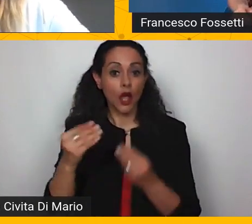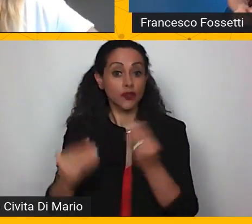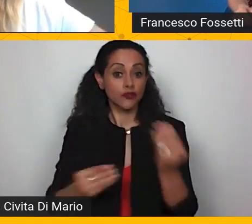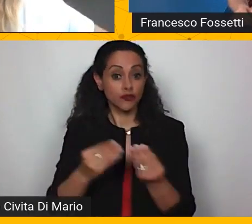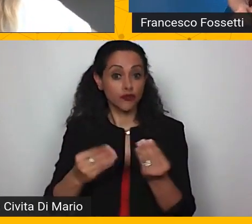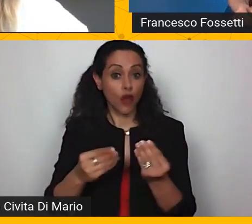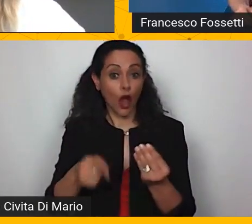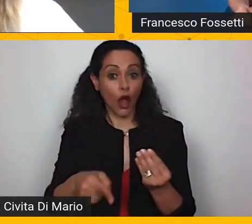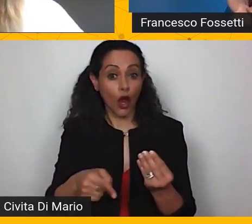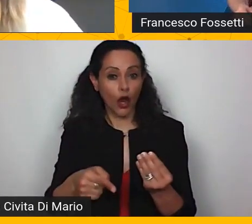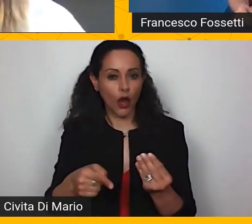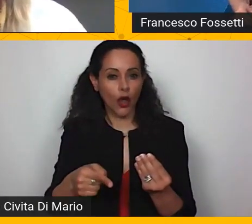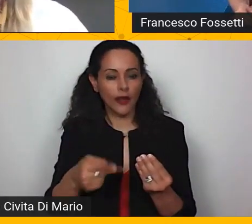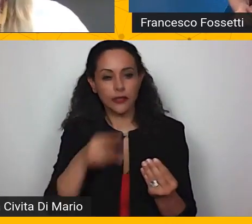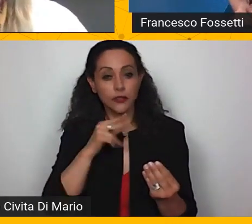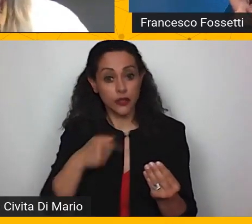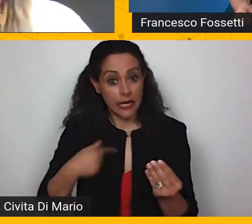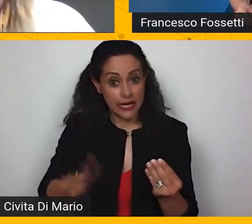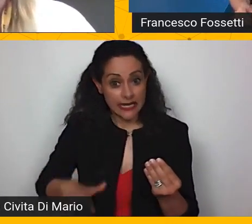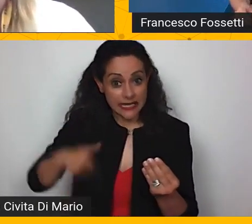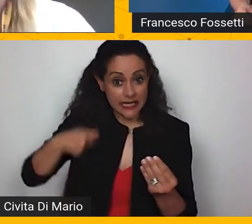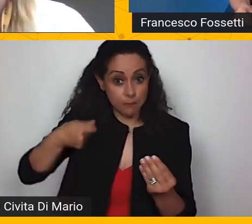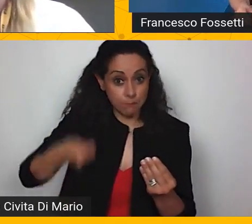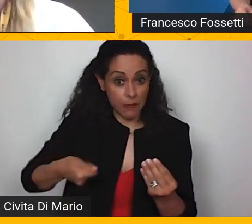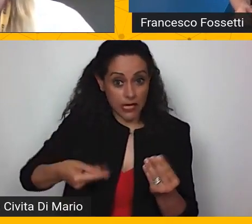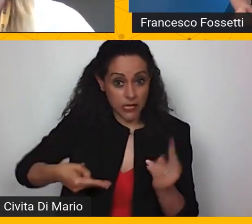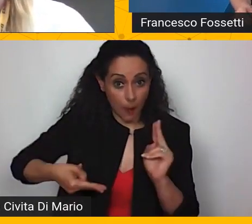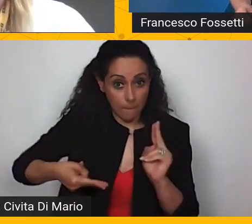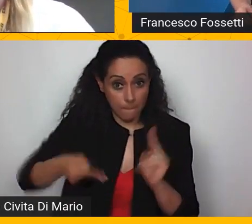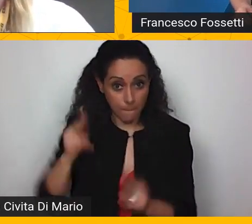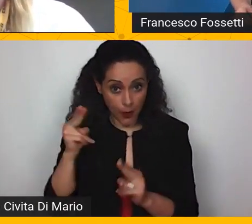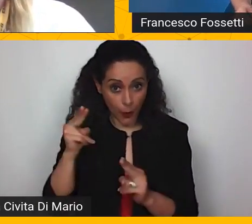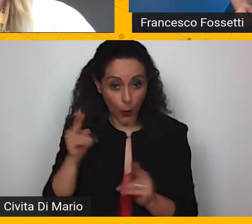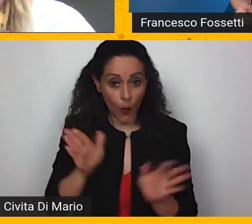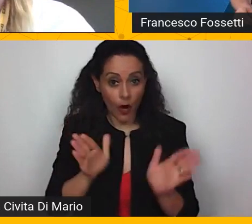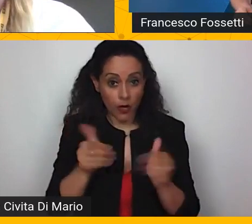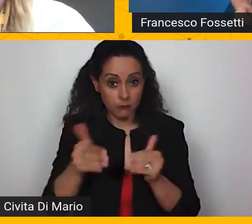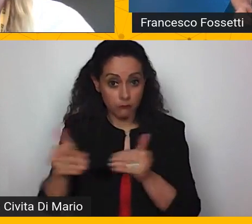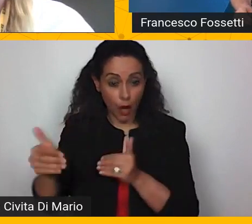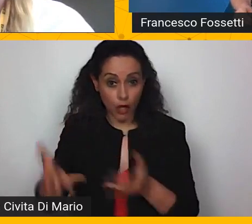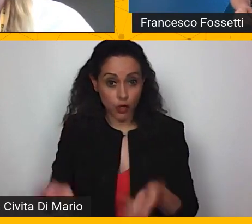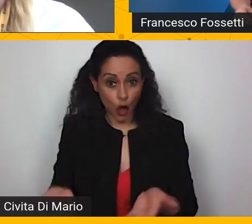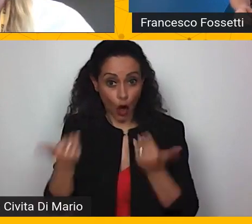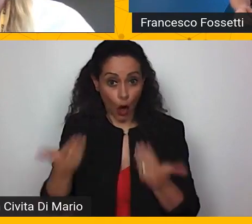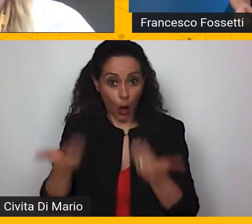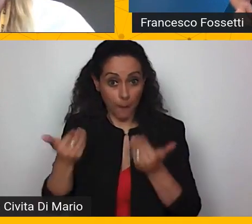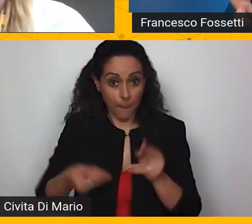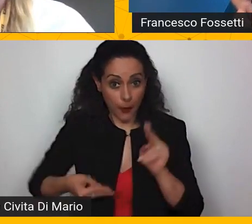che spendendo un po' di più e acquistando un un po' di queste